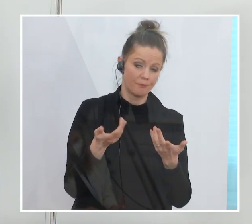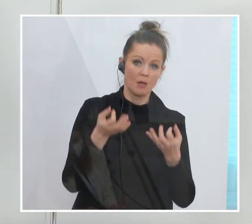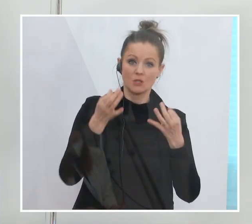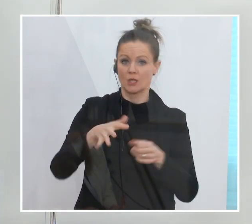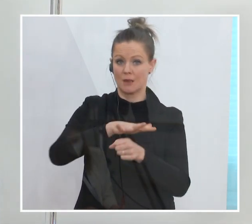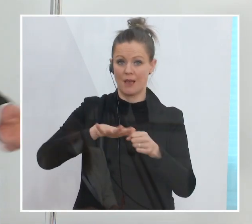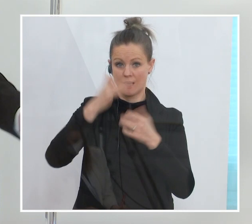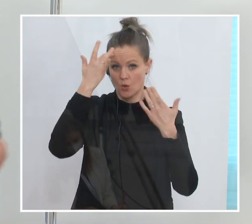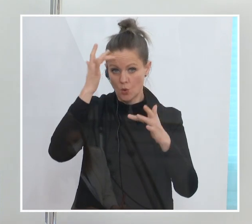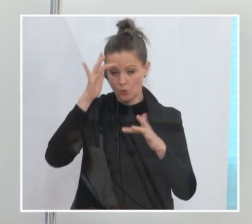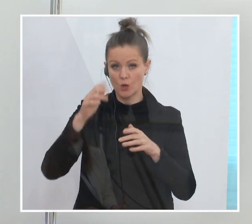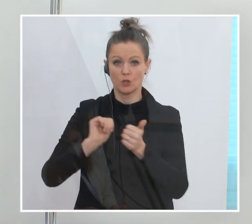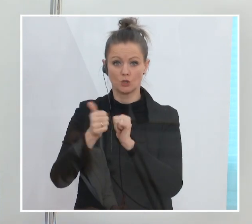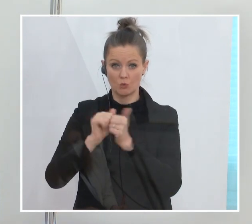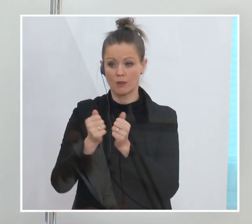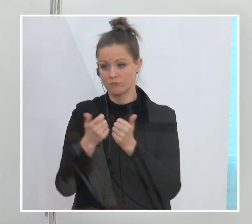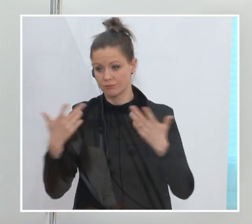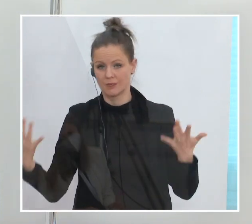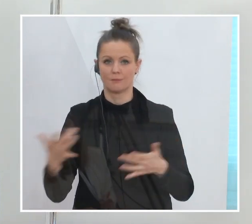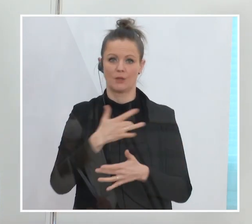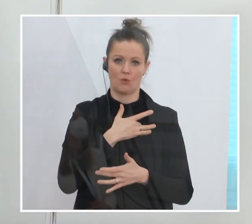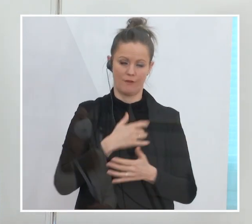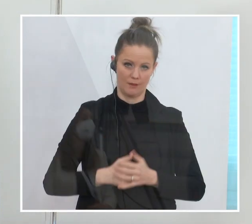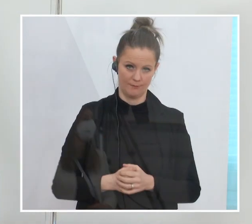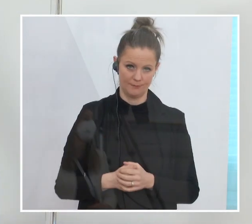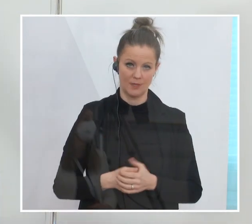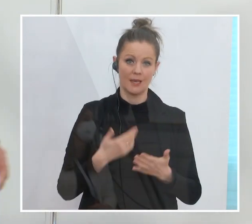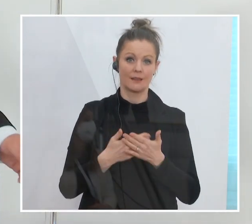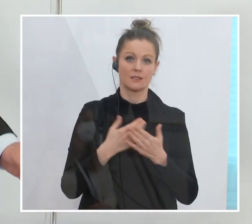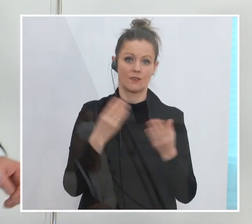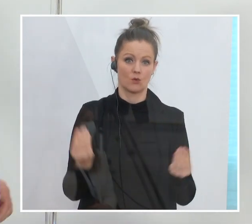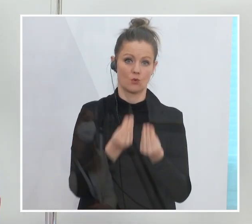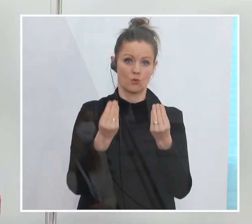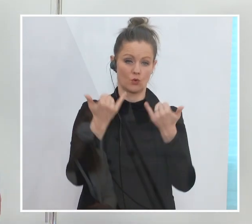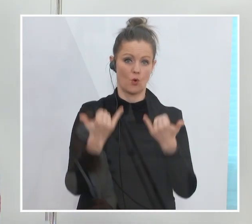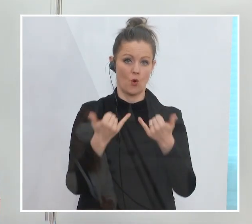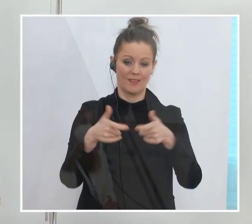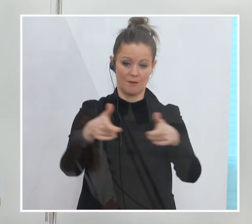der Kultur, im Sport und so weiter. Aus diesem Grund haben wir heute ein Paket beschlossen, das